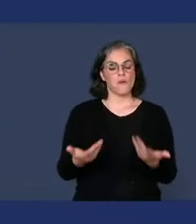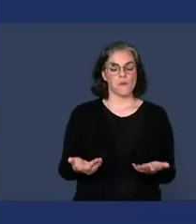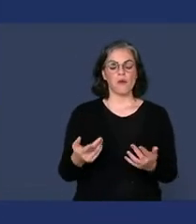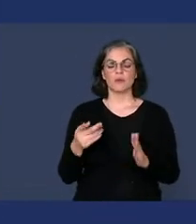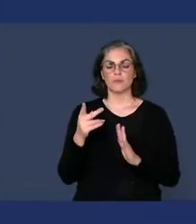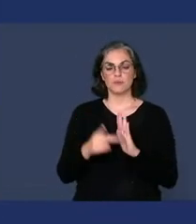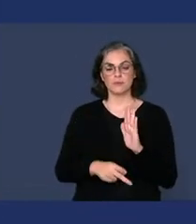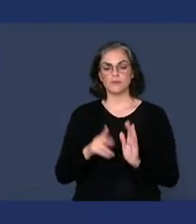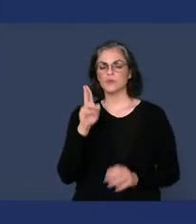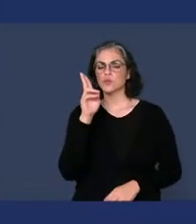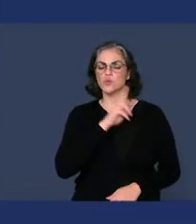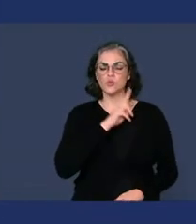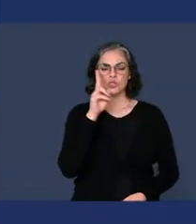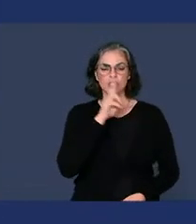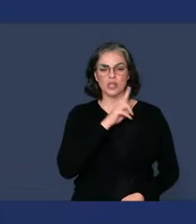TRAMITANDO, ESSE PROJETO É